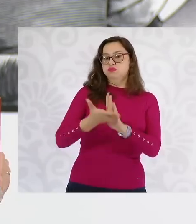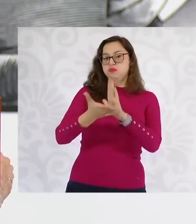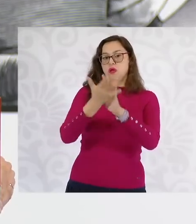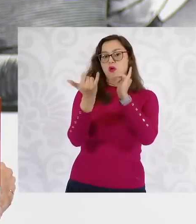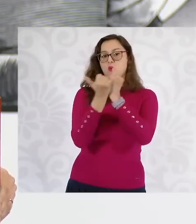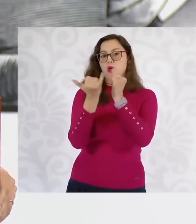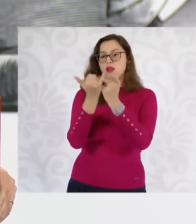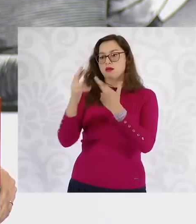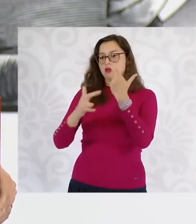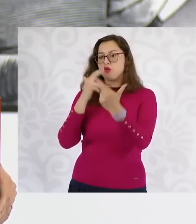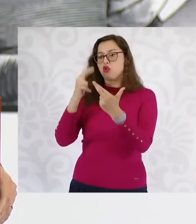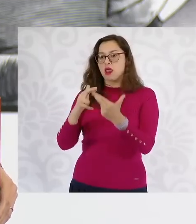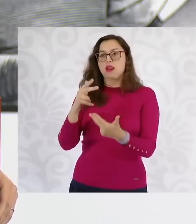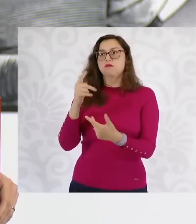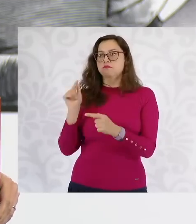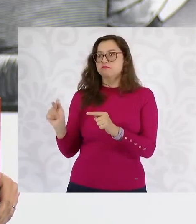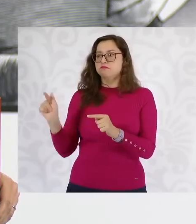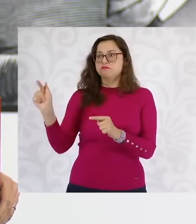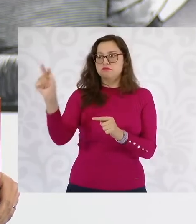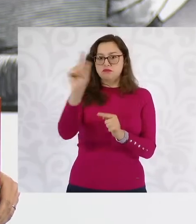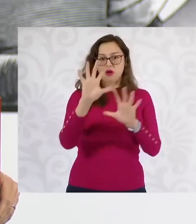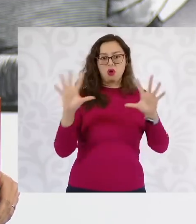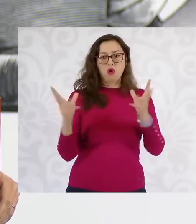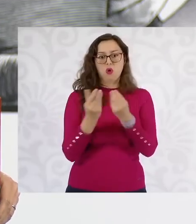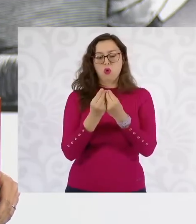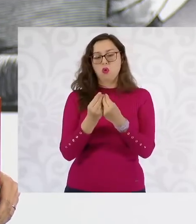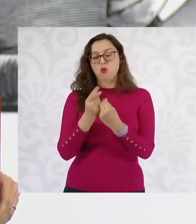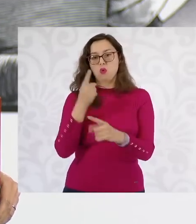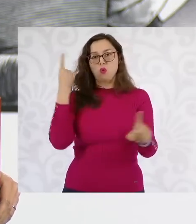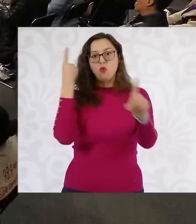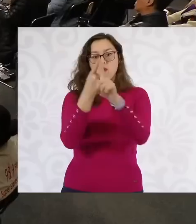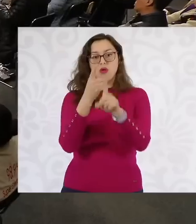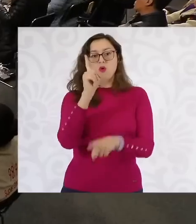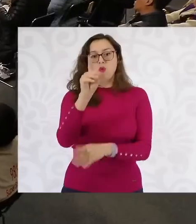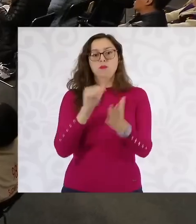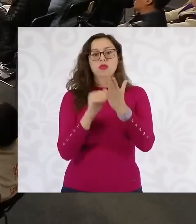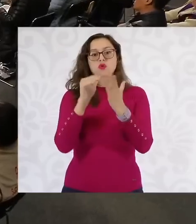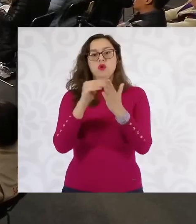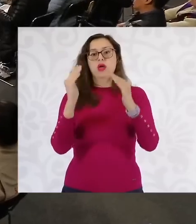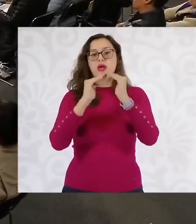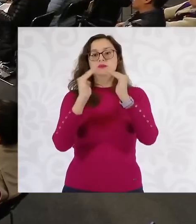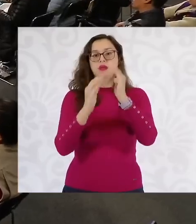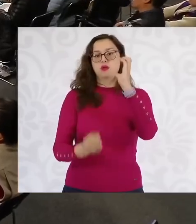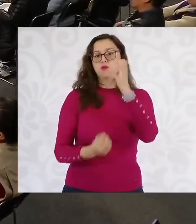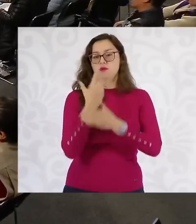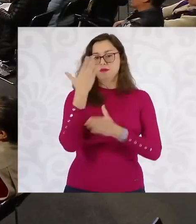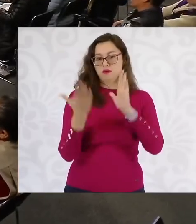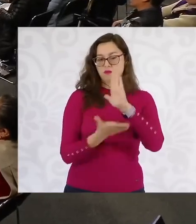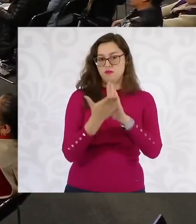a ayudar a cumplir el un millón de viviendas nuevas Gracias presidenta Y por último eh el